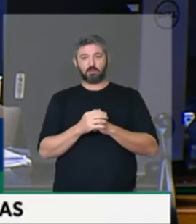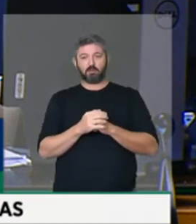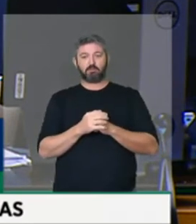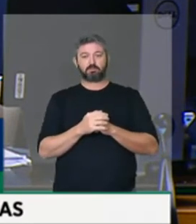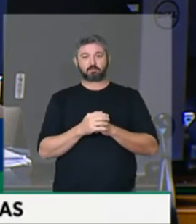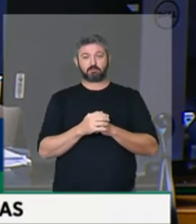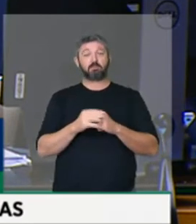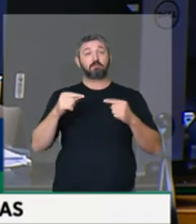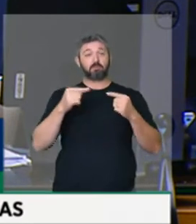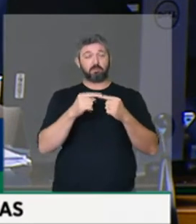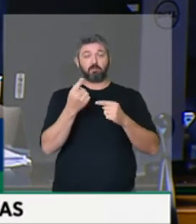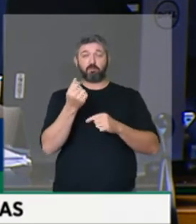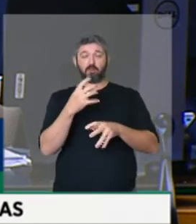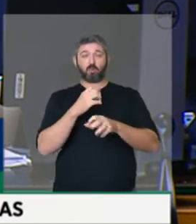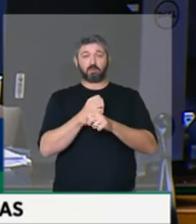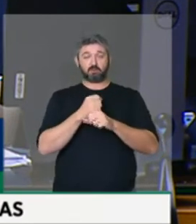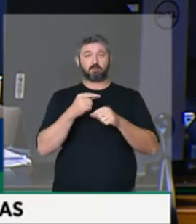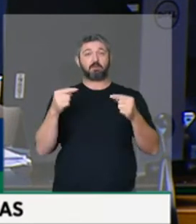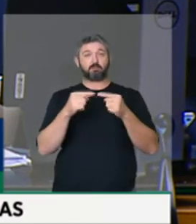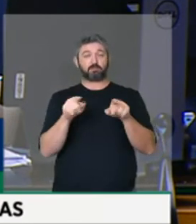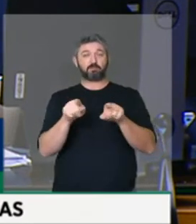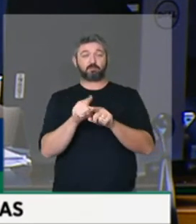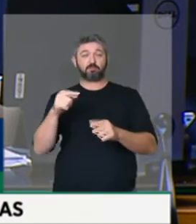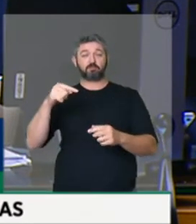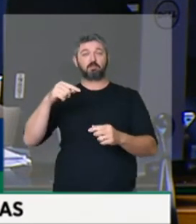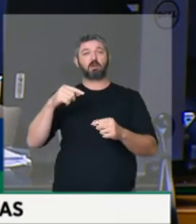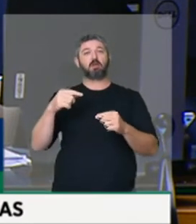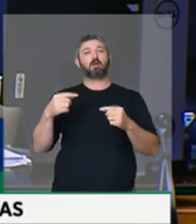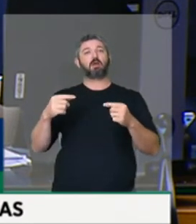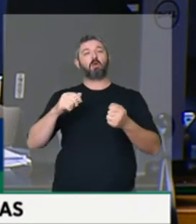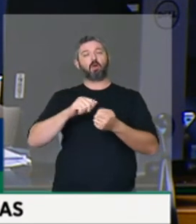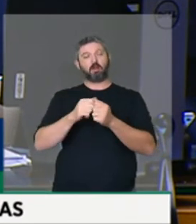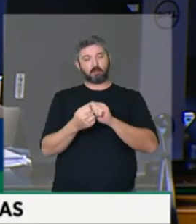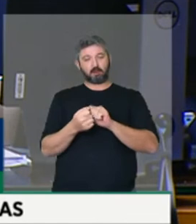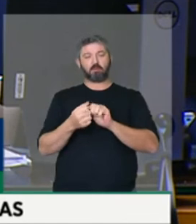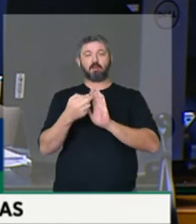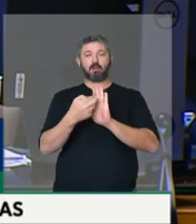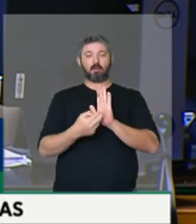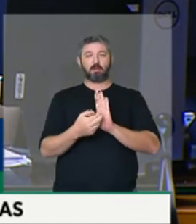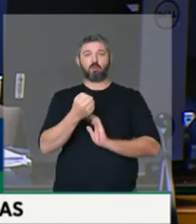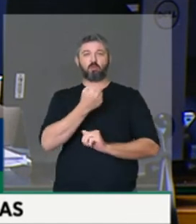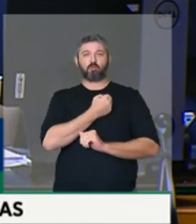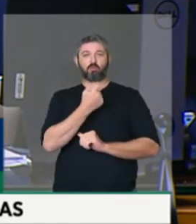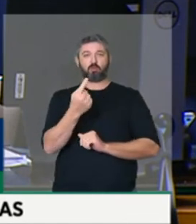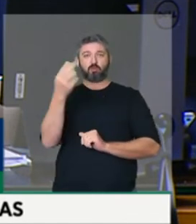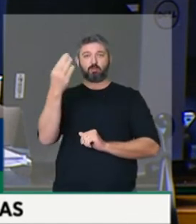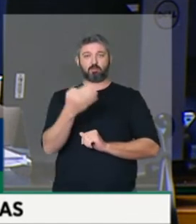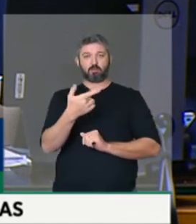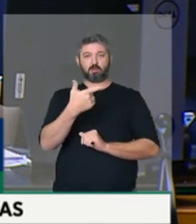VOTAÇÃO. EM VOTAÇÃO O PARECER DA COMISSÃO MISTA, NA PARTE QUE MANIFESTA OPINIÃO FAVORÁVEL QUANTO AO ATENDIMENTO DOS PRESSUPOSTOS